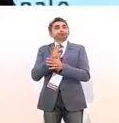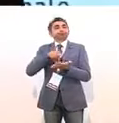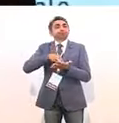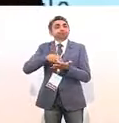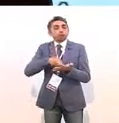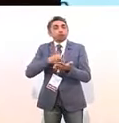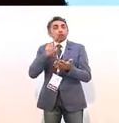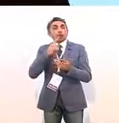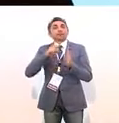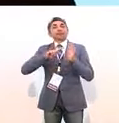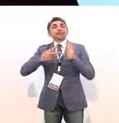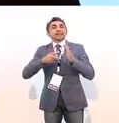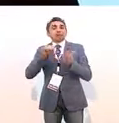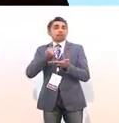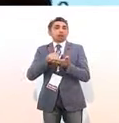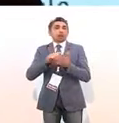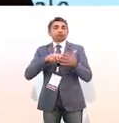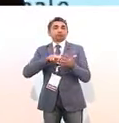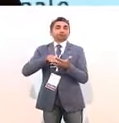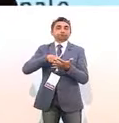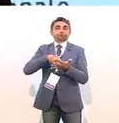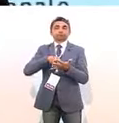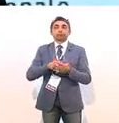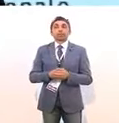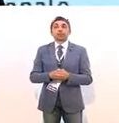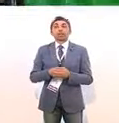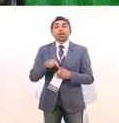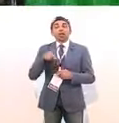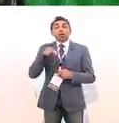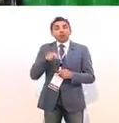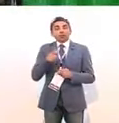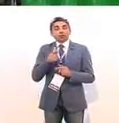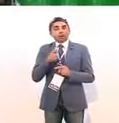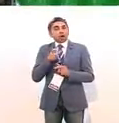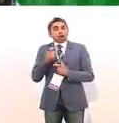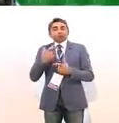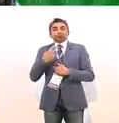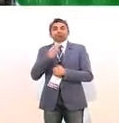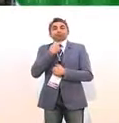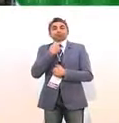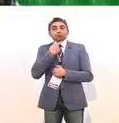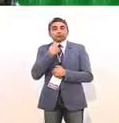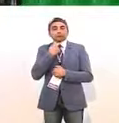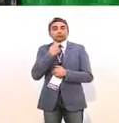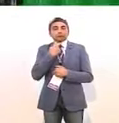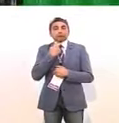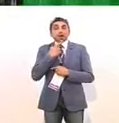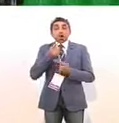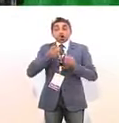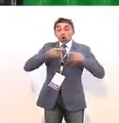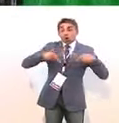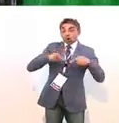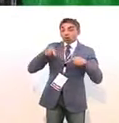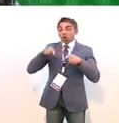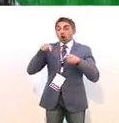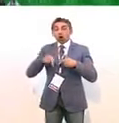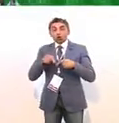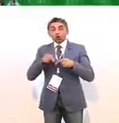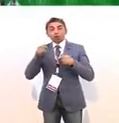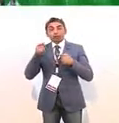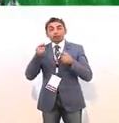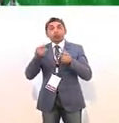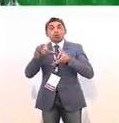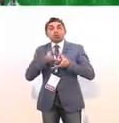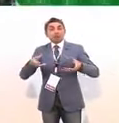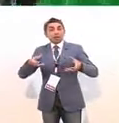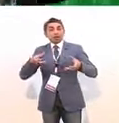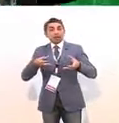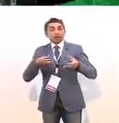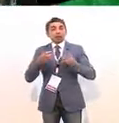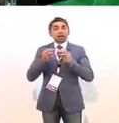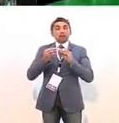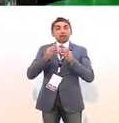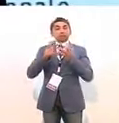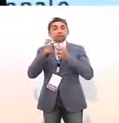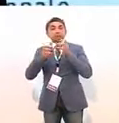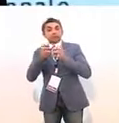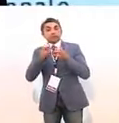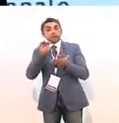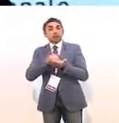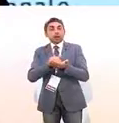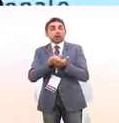sistema. Questo ci ha obbligato a rincorrere noi oggi, qui, le crisi bancarie. E ci ha